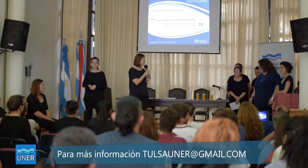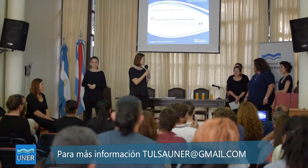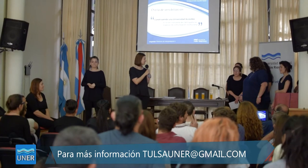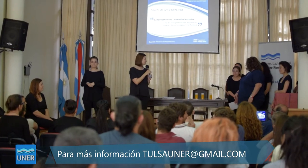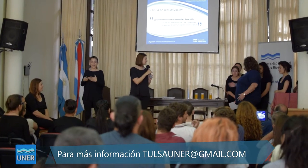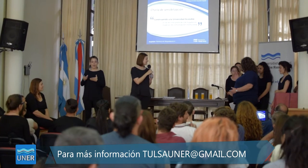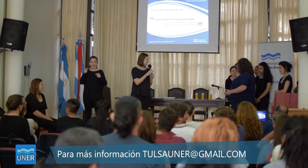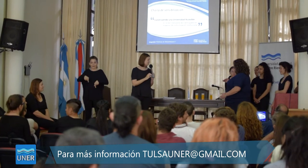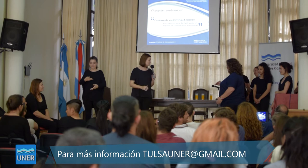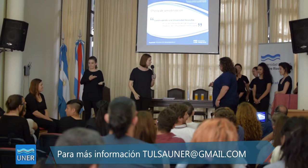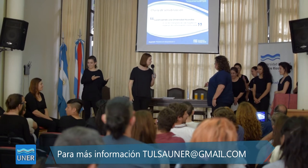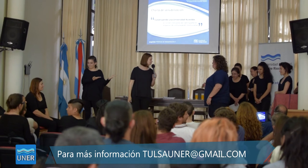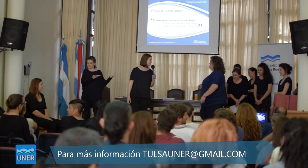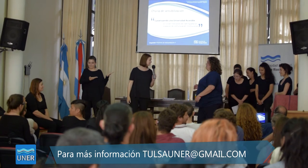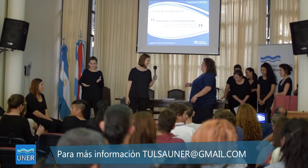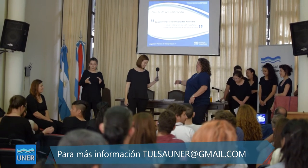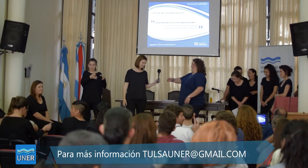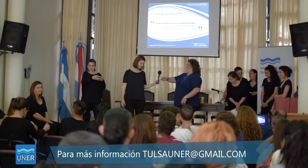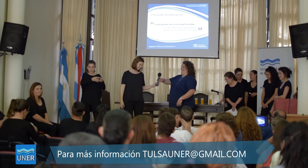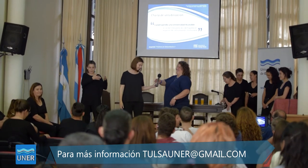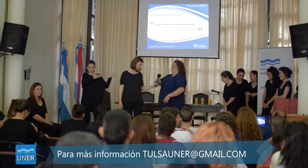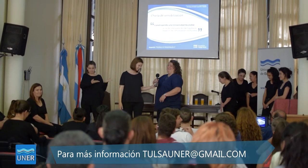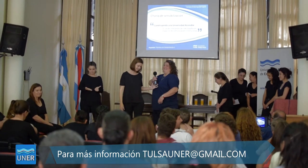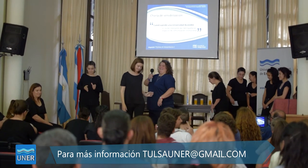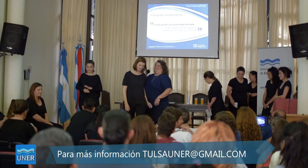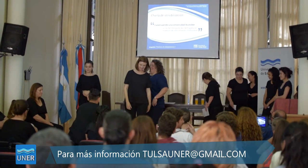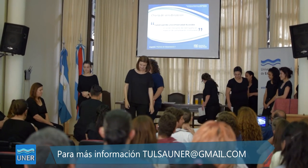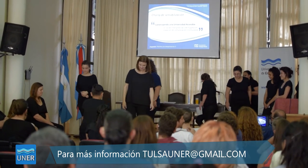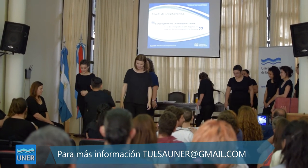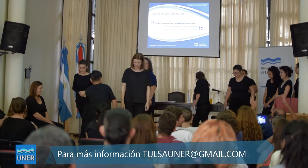en el teatro del Rectorado con el objetivo de hablar sobre el rol del interprete en ámbitos